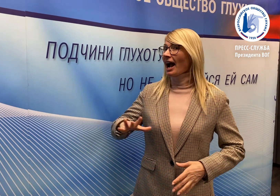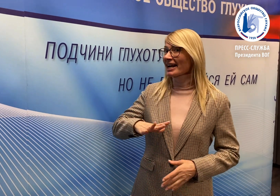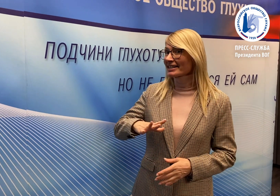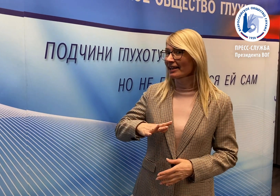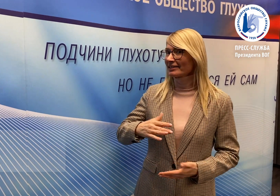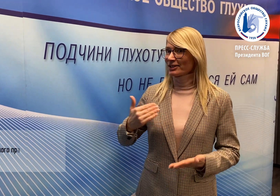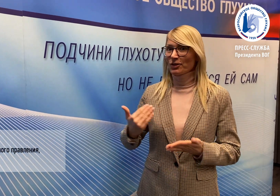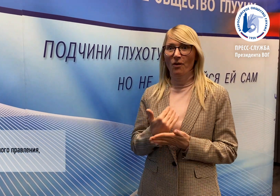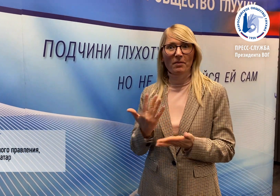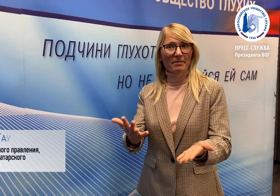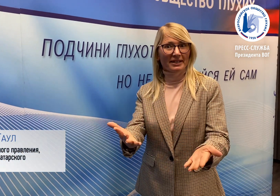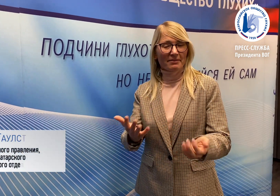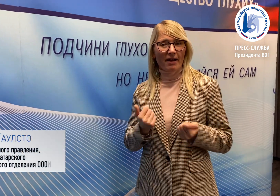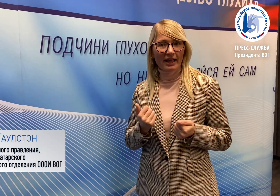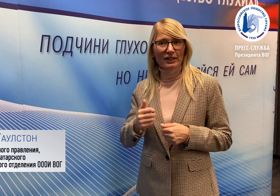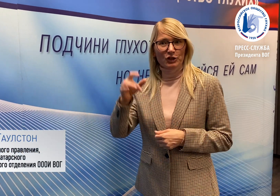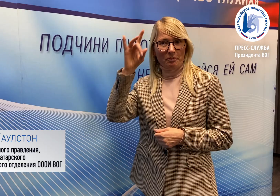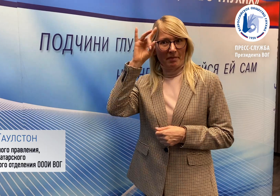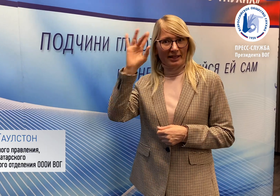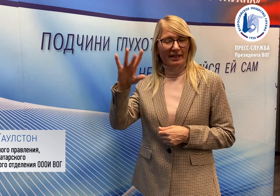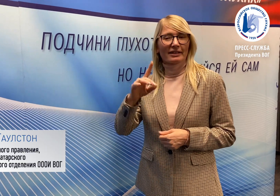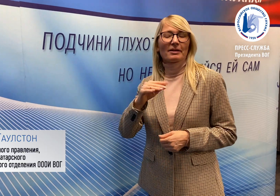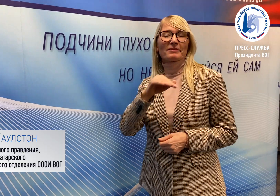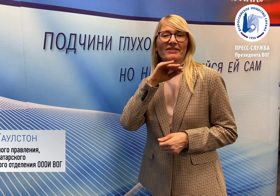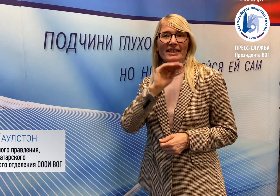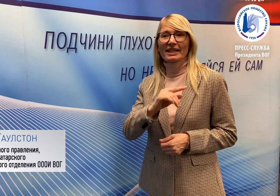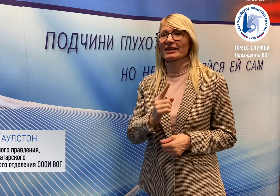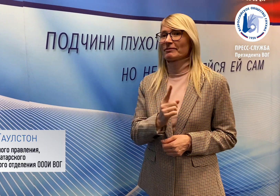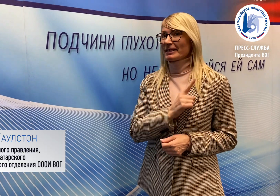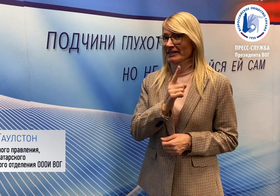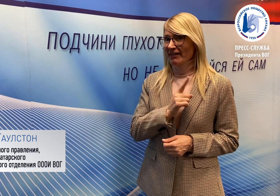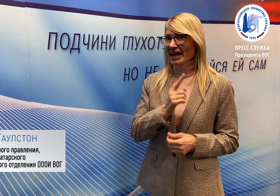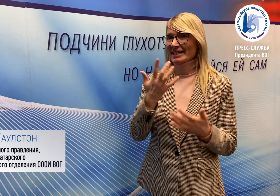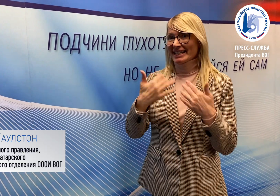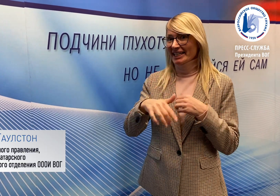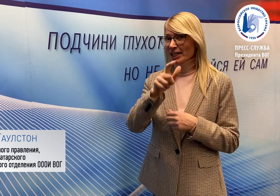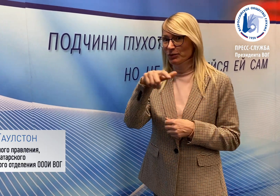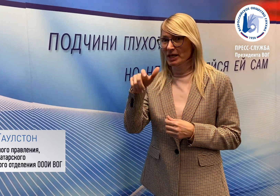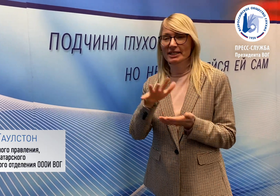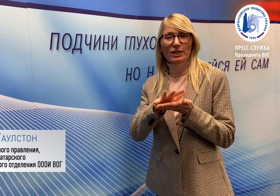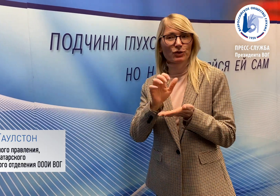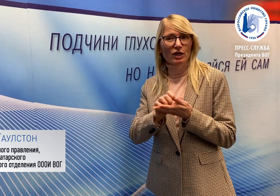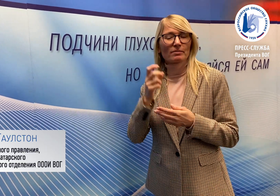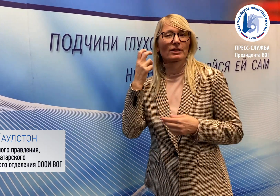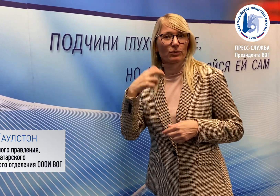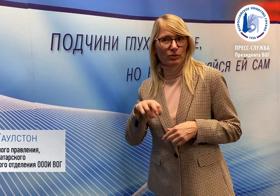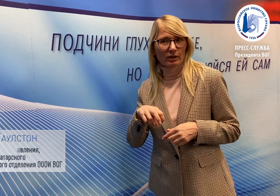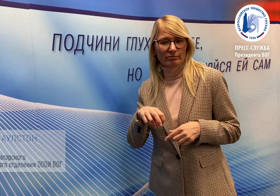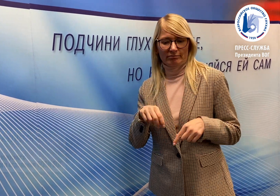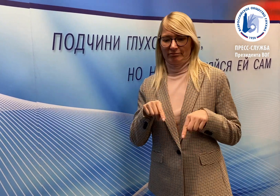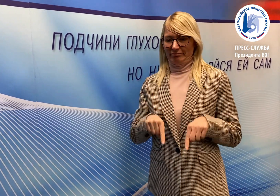Казань снова принимает у себя Чемпионат профессионального мастерства среди людей с нарушениями слуха «DeafSkills»,